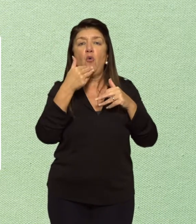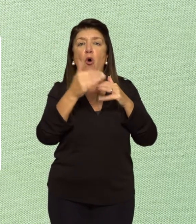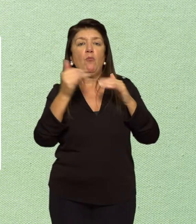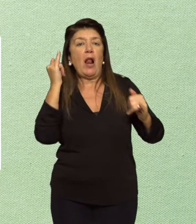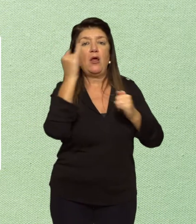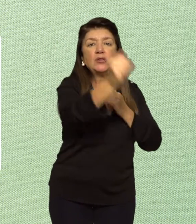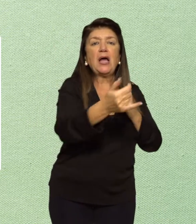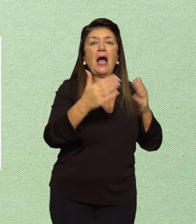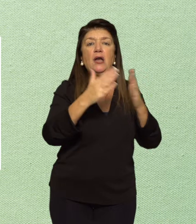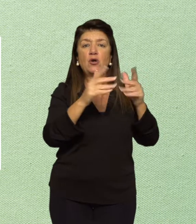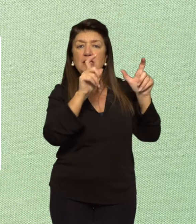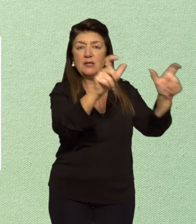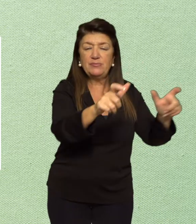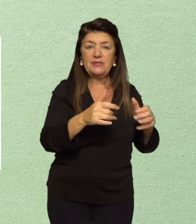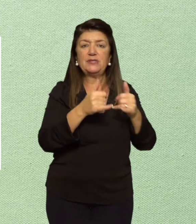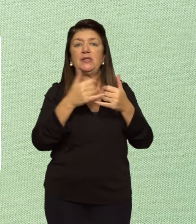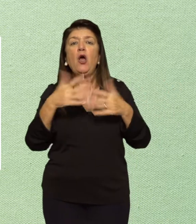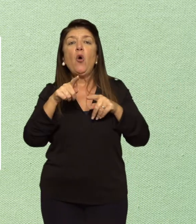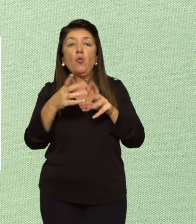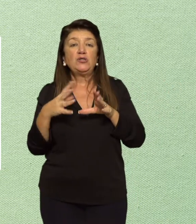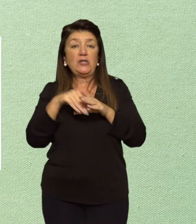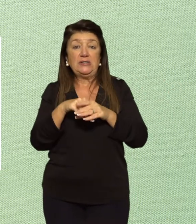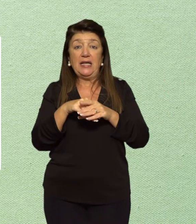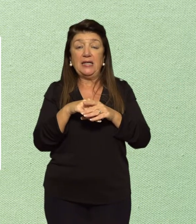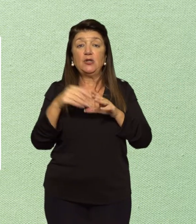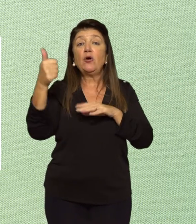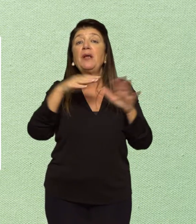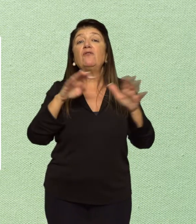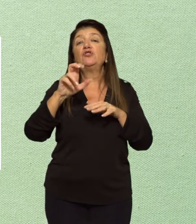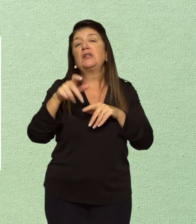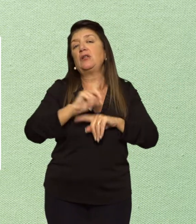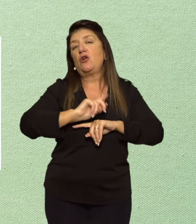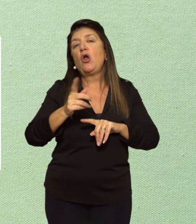tutte ovviamente state inserite non nel 1930 quando è stato fatto il codice di procedura, ma